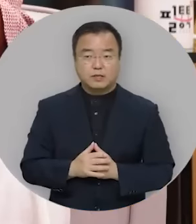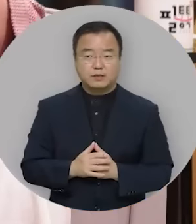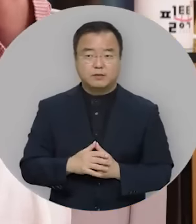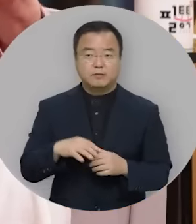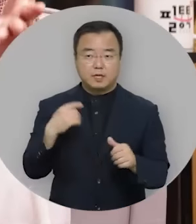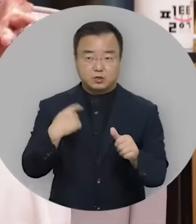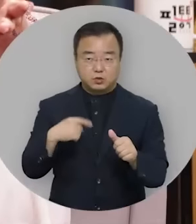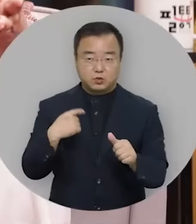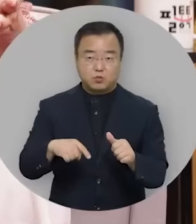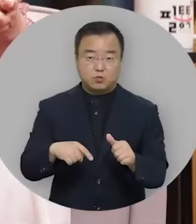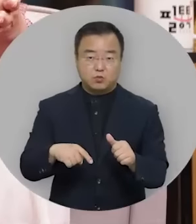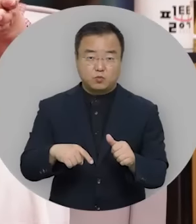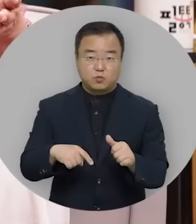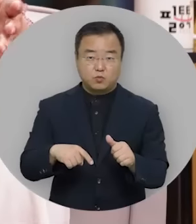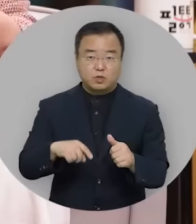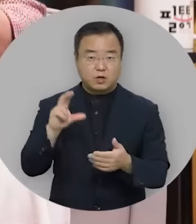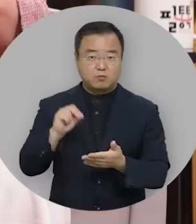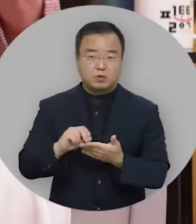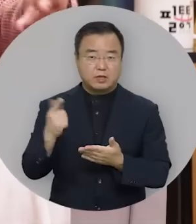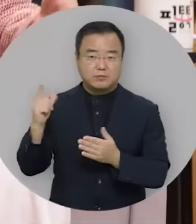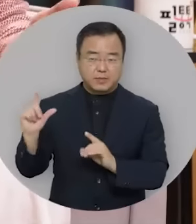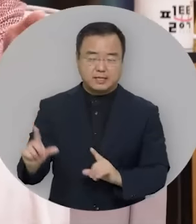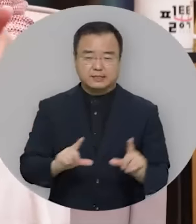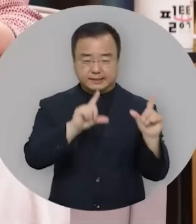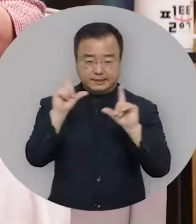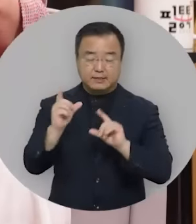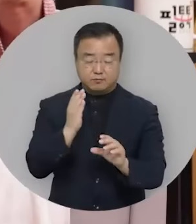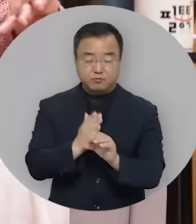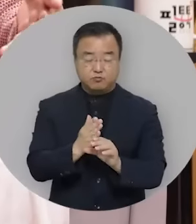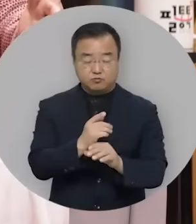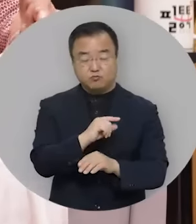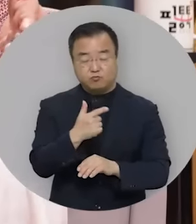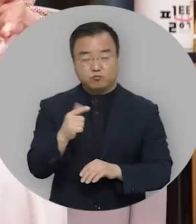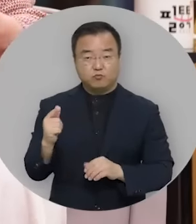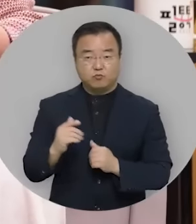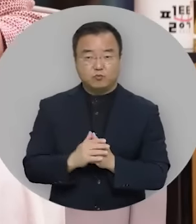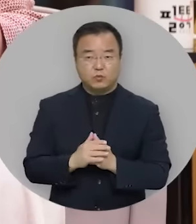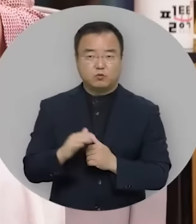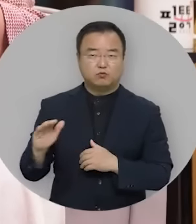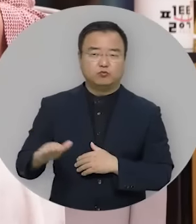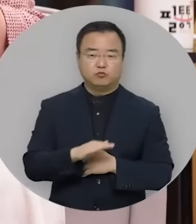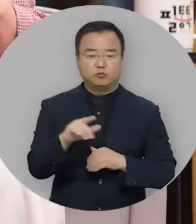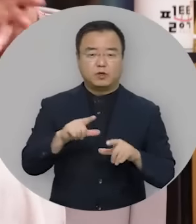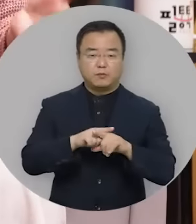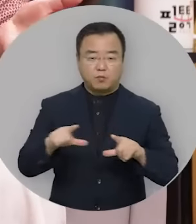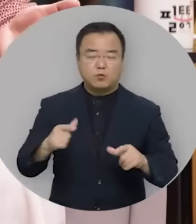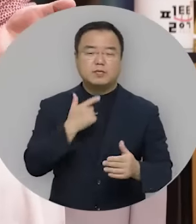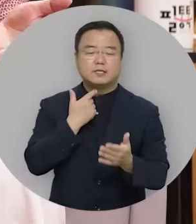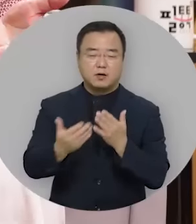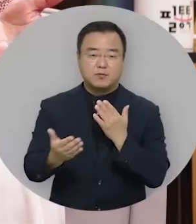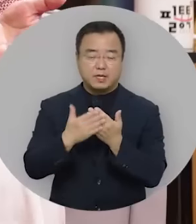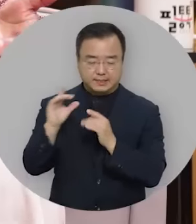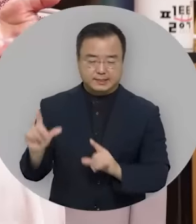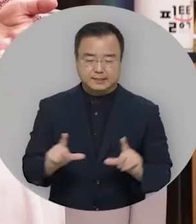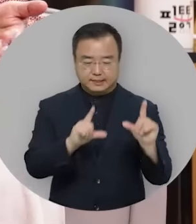교육의 문제라는 게 사실은 그런 삶의 영역, 우리가 일상적으로 누리는 삶의 영역들을